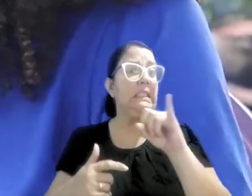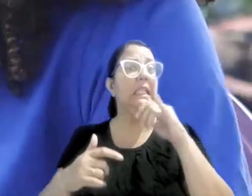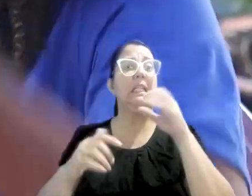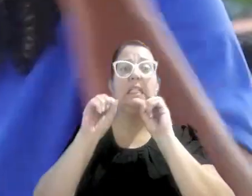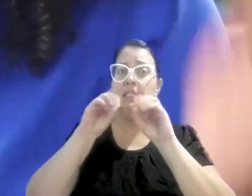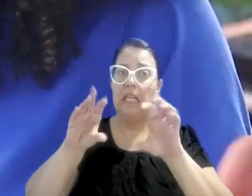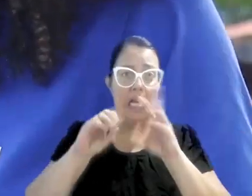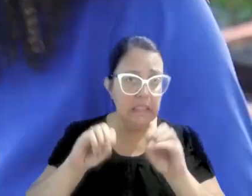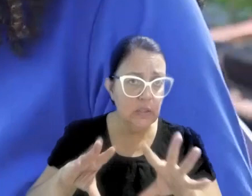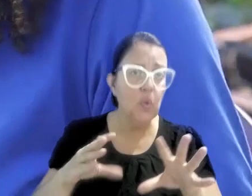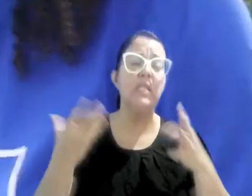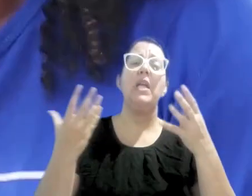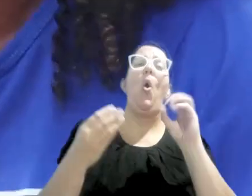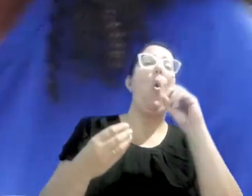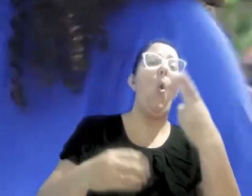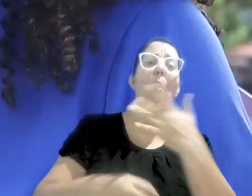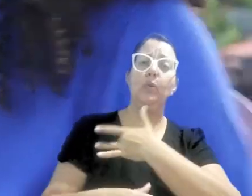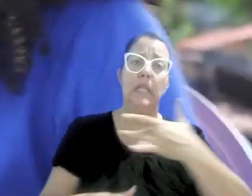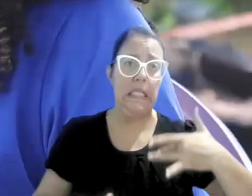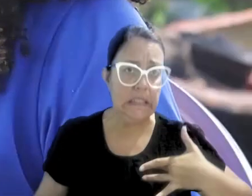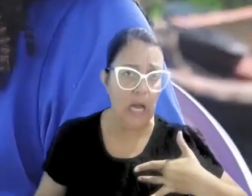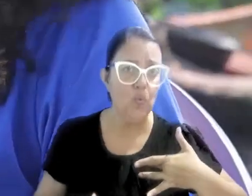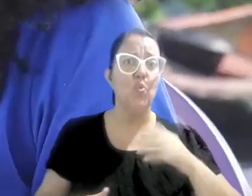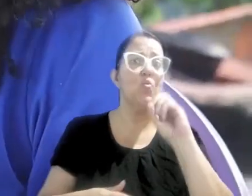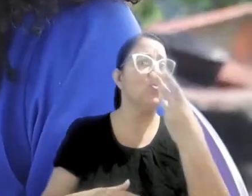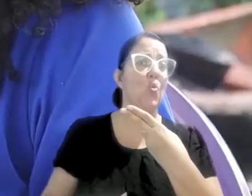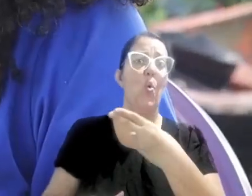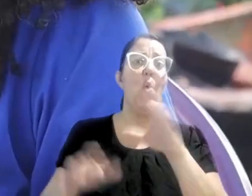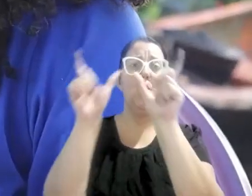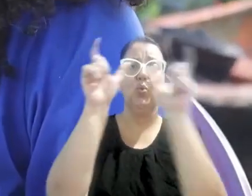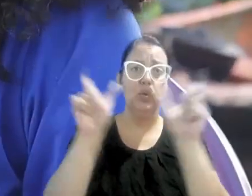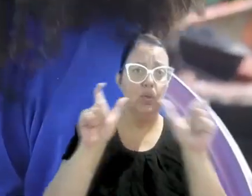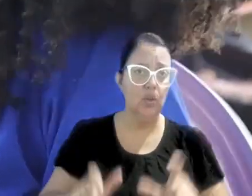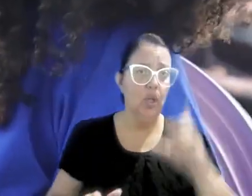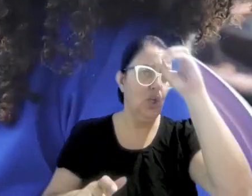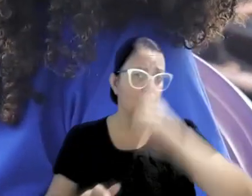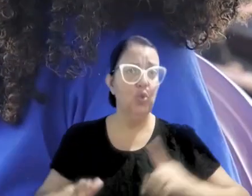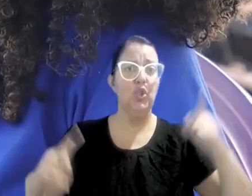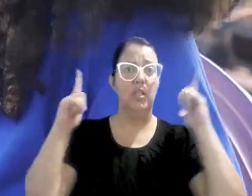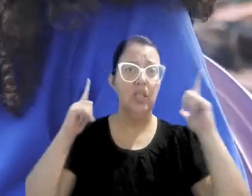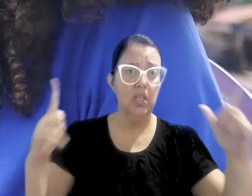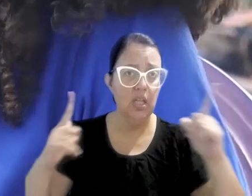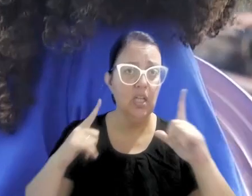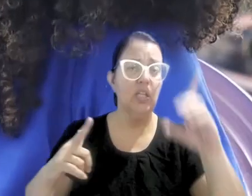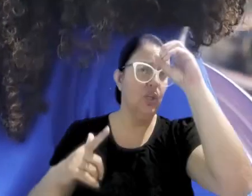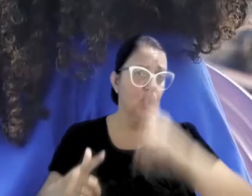seja ela na educação, seja ela na saúde, seja ela na infraestrutura, no direito a ter um lazer,